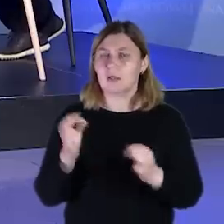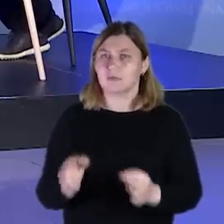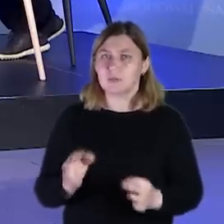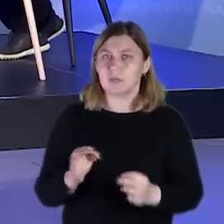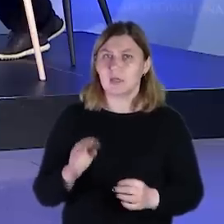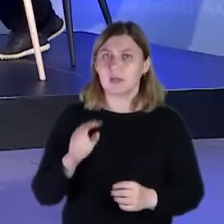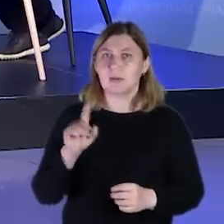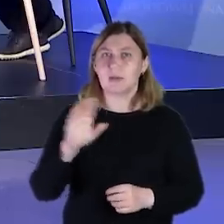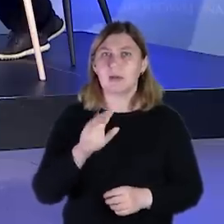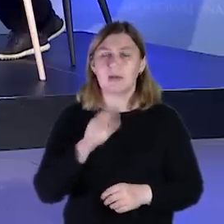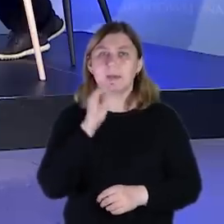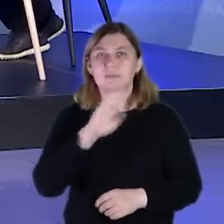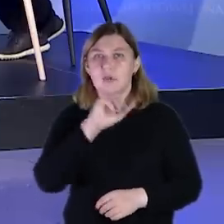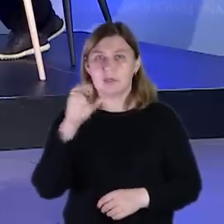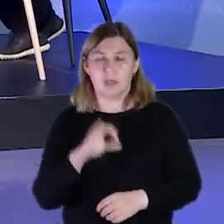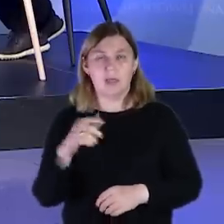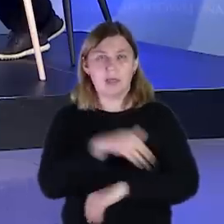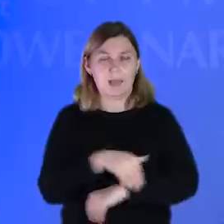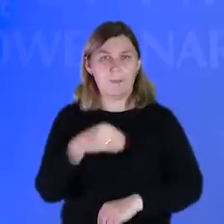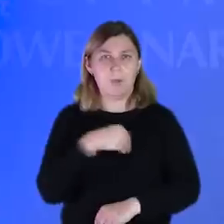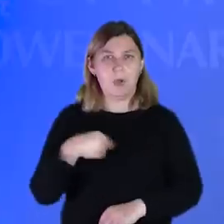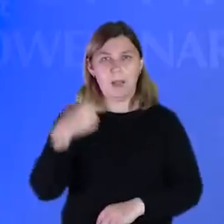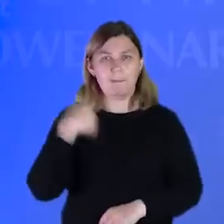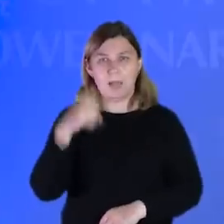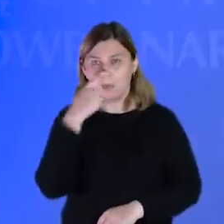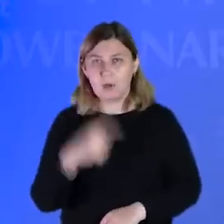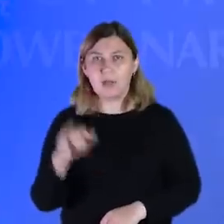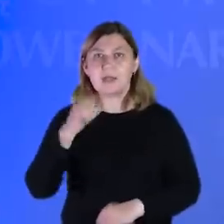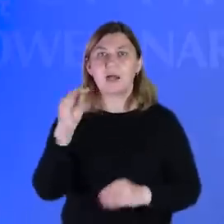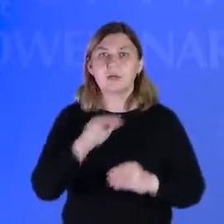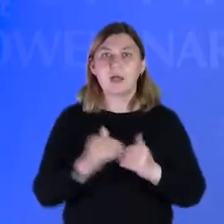w Brześciu mamy granicę polsko-białoruską. Jak daleko jeszcze tereny Drugiej RP się